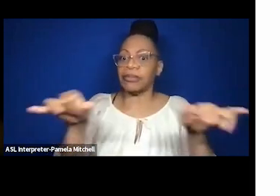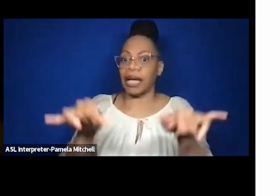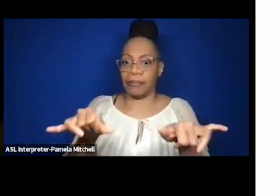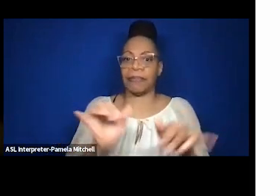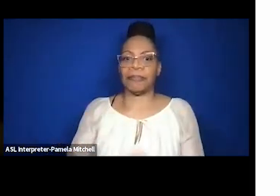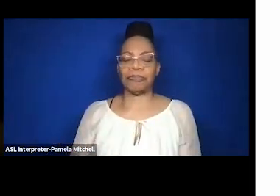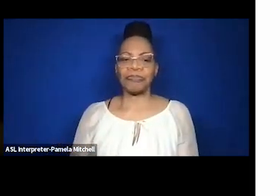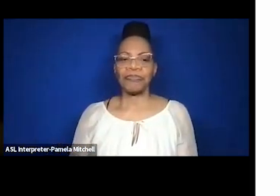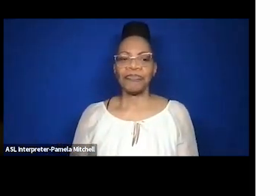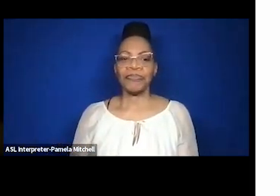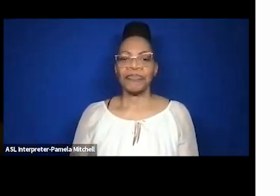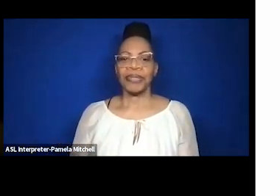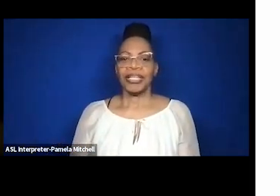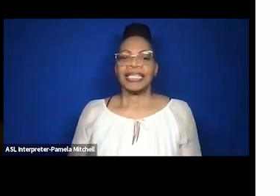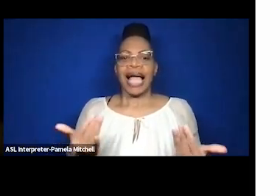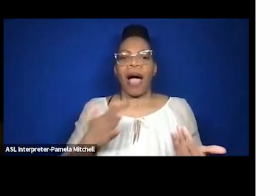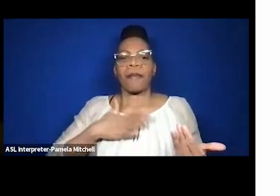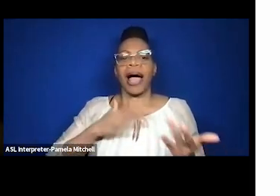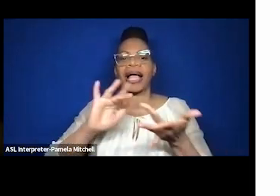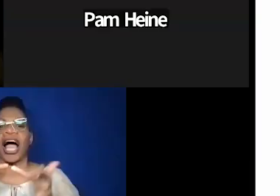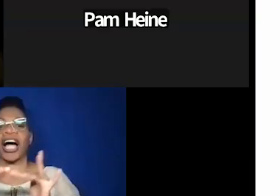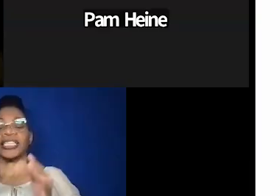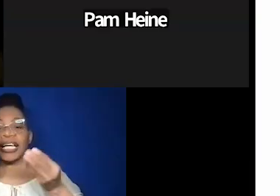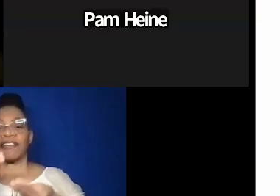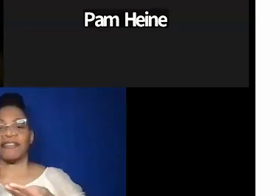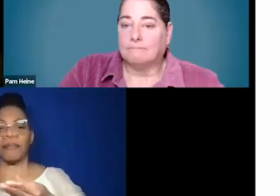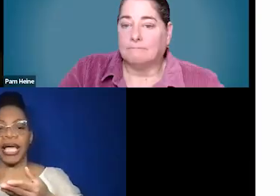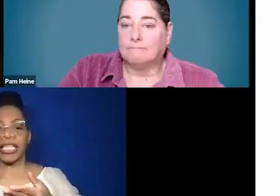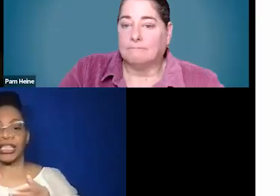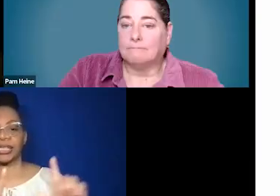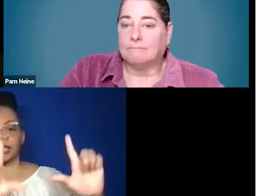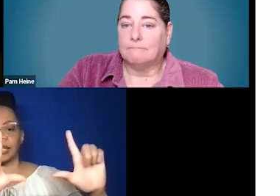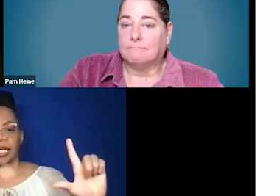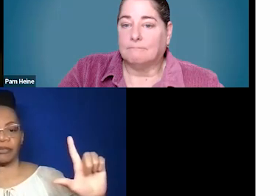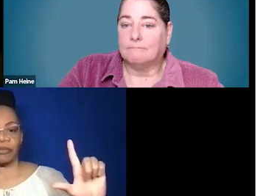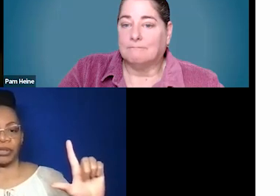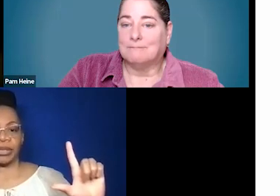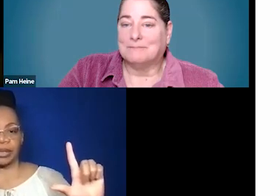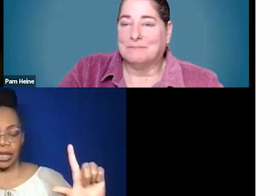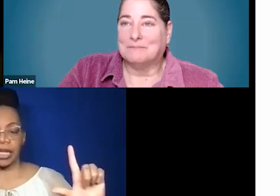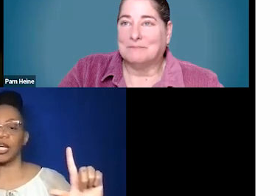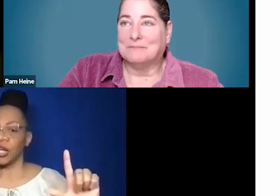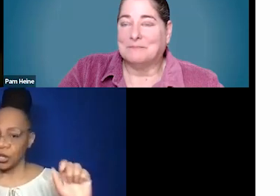Y con eso, mi información de contacto está listada aquí. Pueden contactarme si tienen